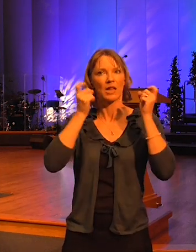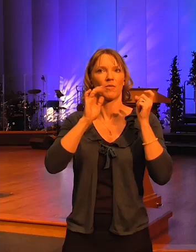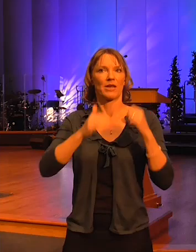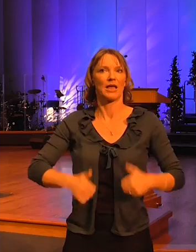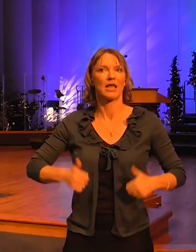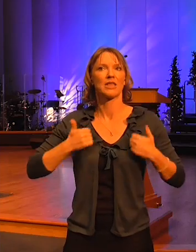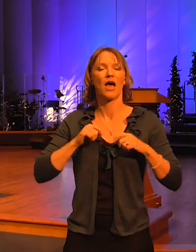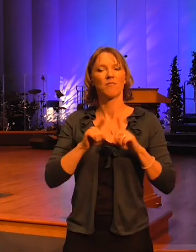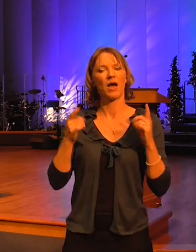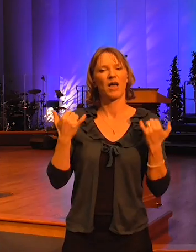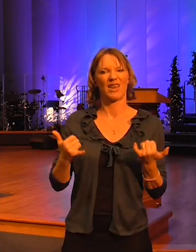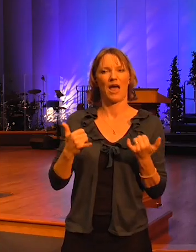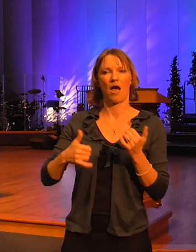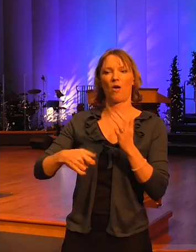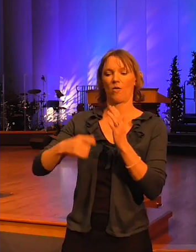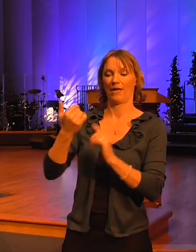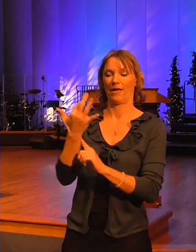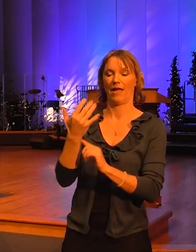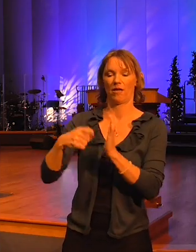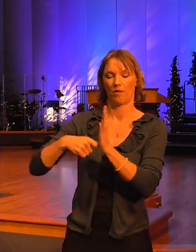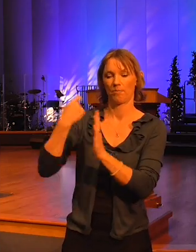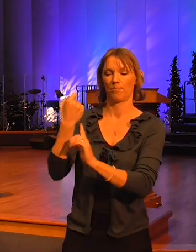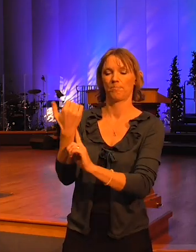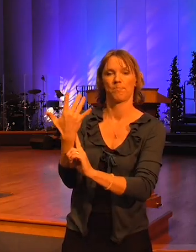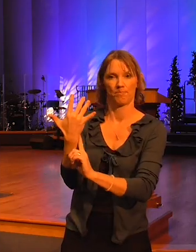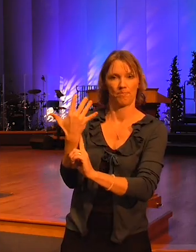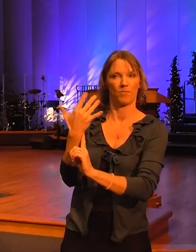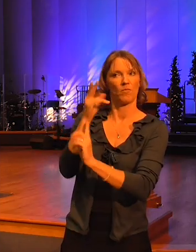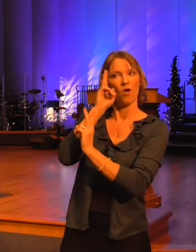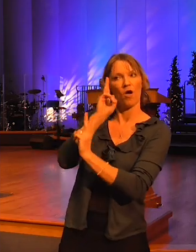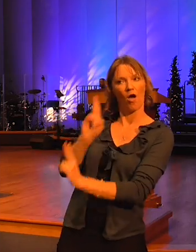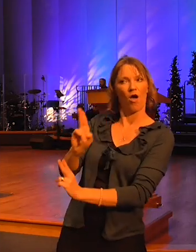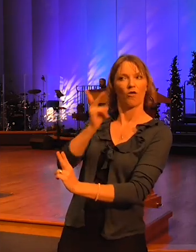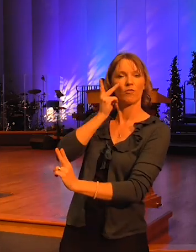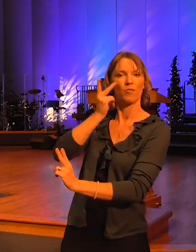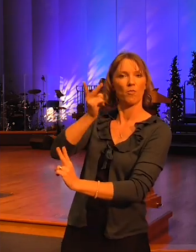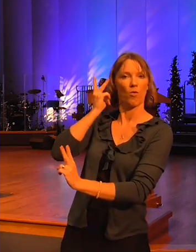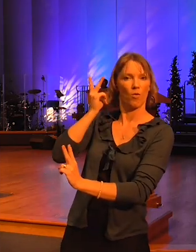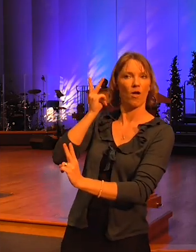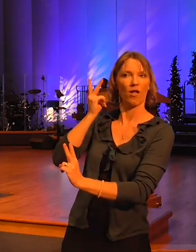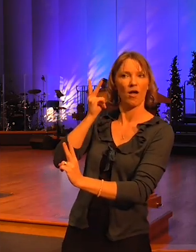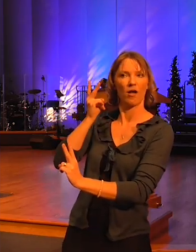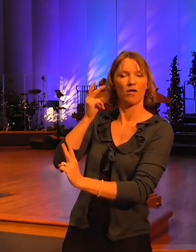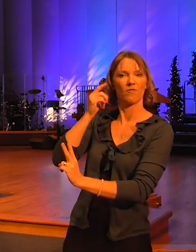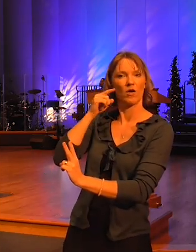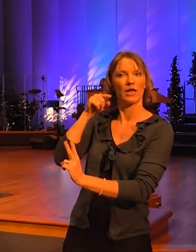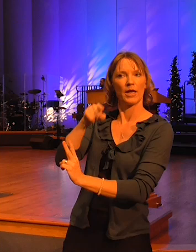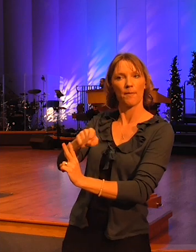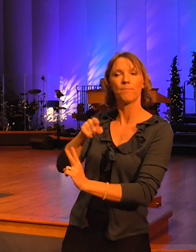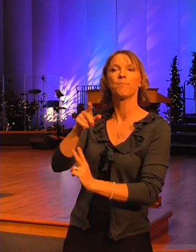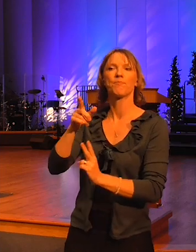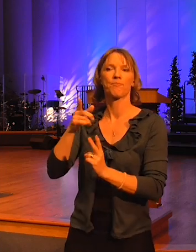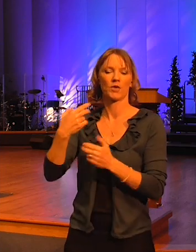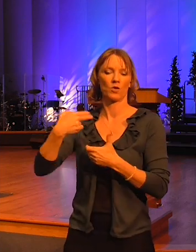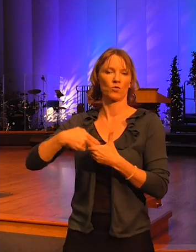esta vela conmemorativa en honor de Yul y, si no les importa, únanse a mí por un momento mientras